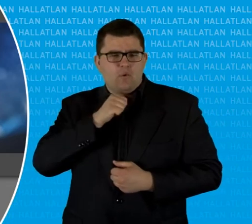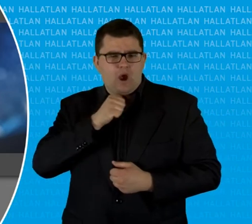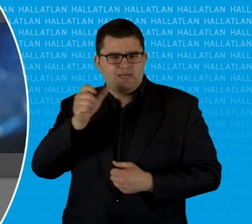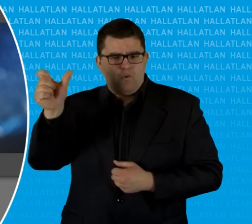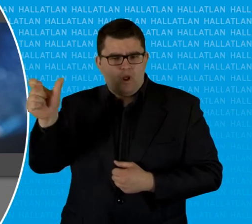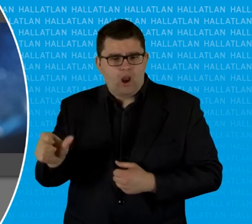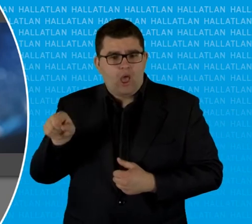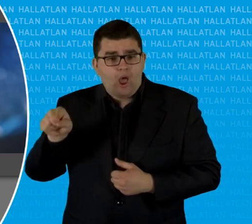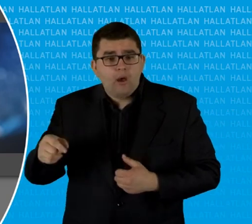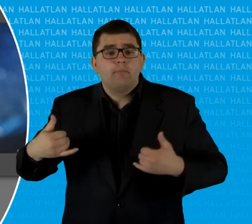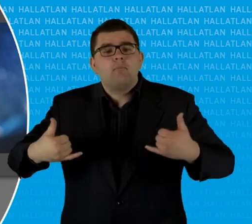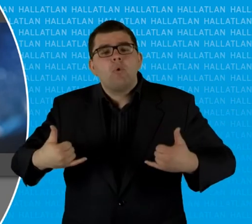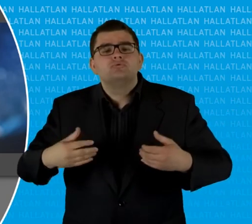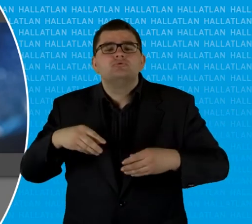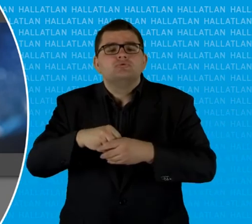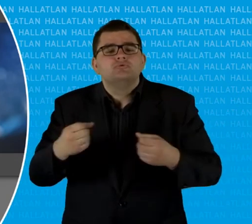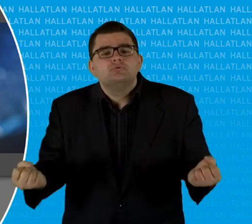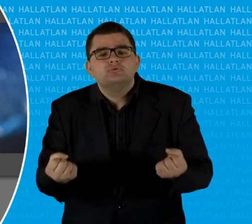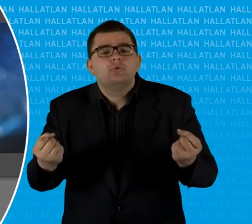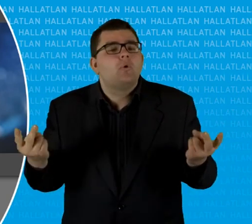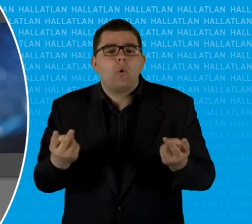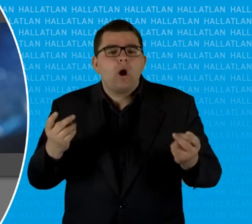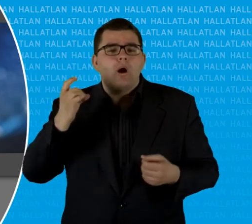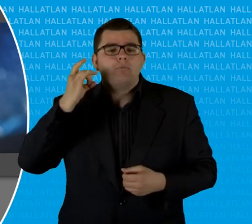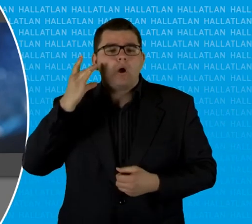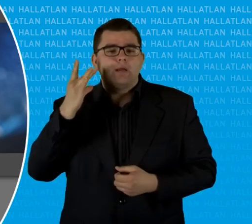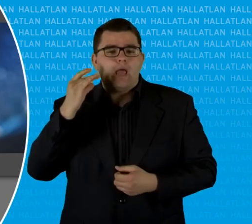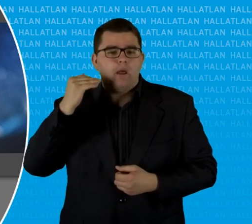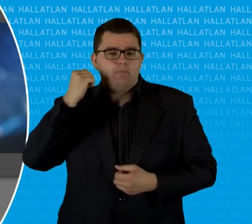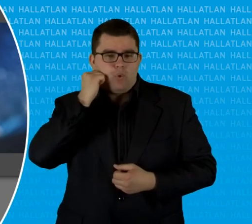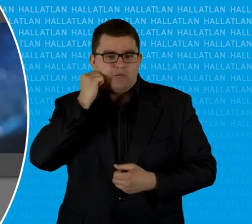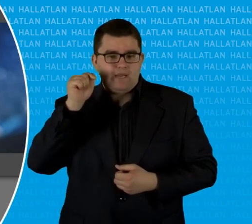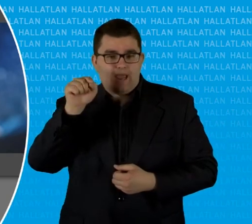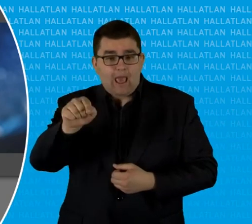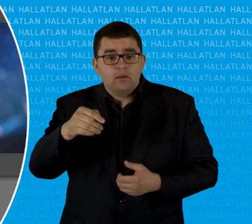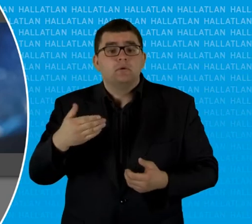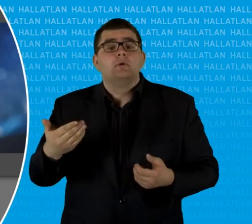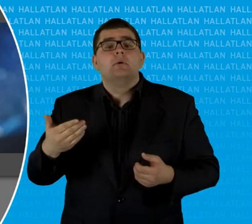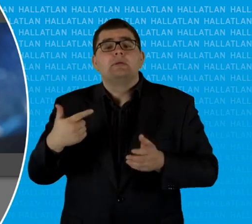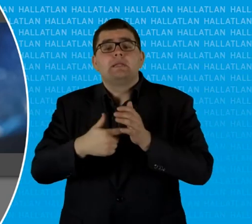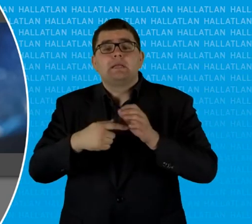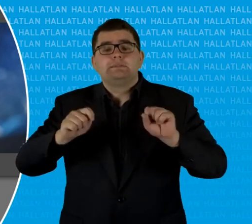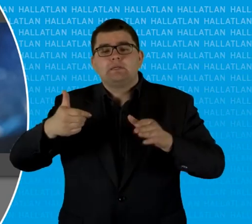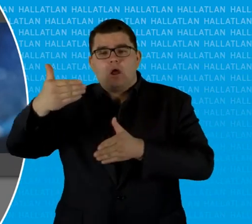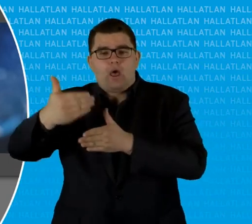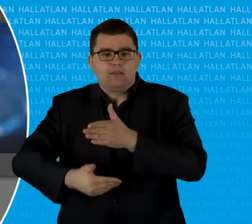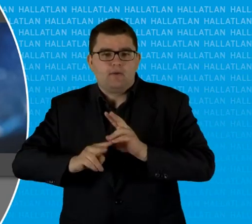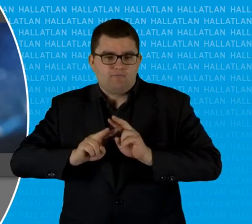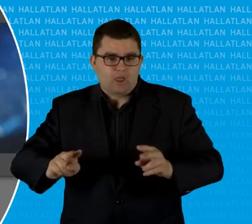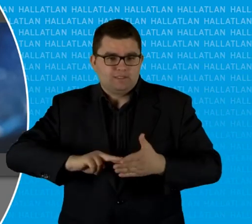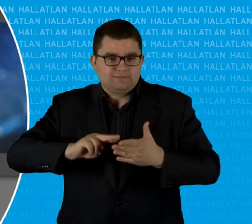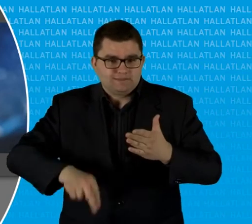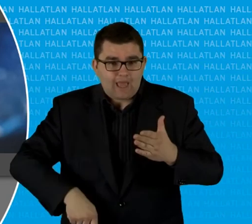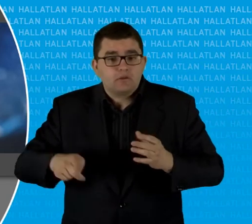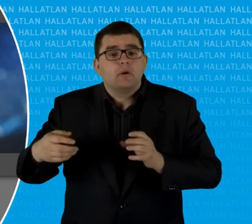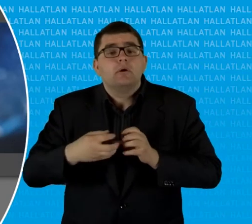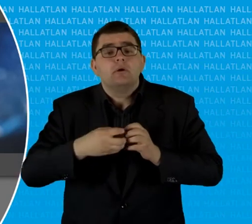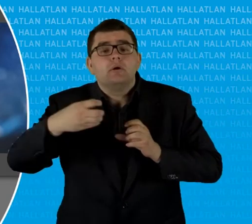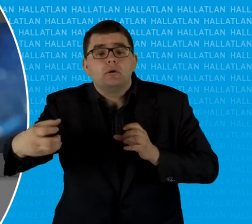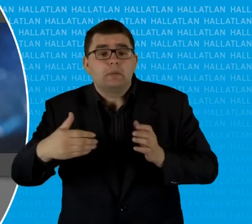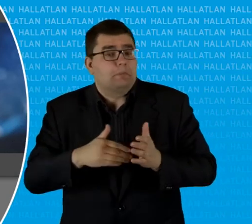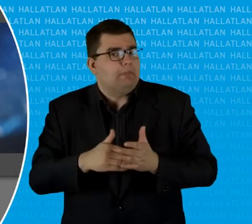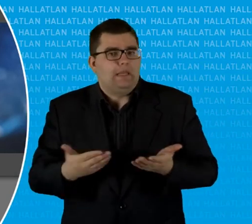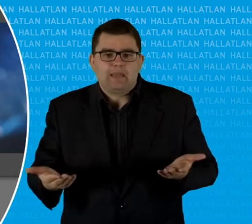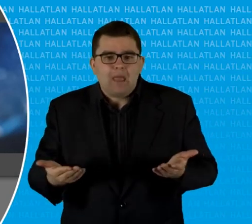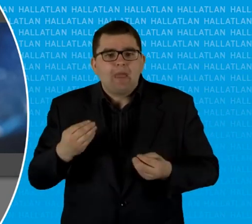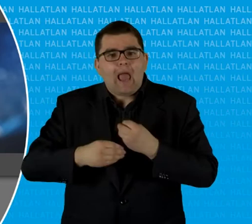A katalán mester még nem hosszabbította meg 2016-ban lejáró szerződését a Bayern Münchennel.